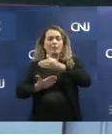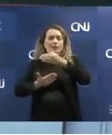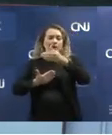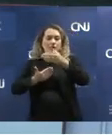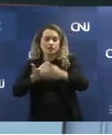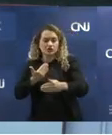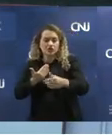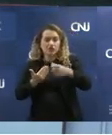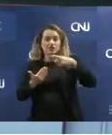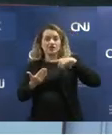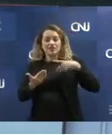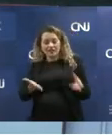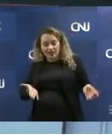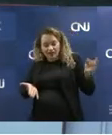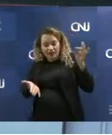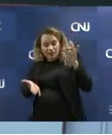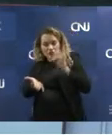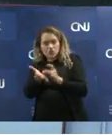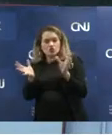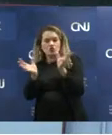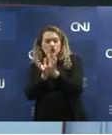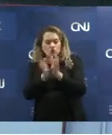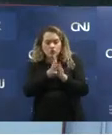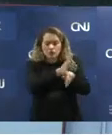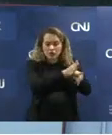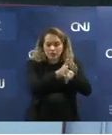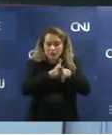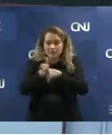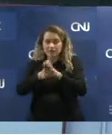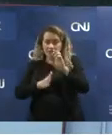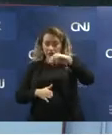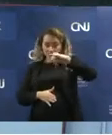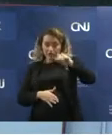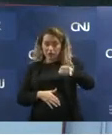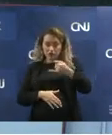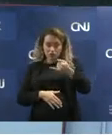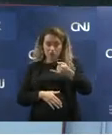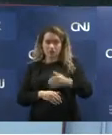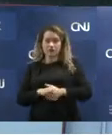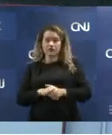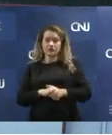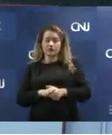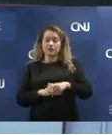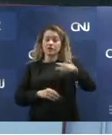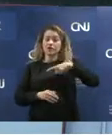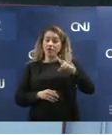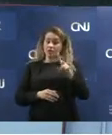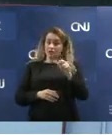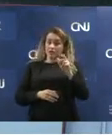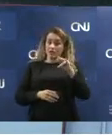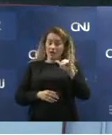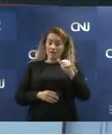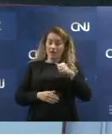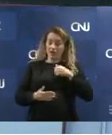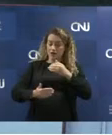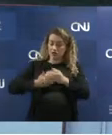da equipe de inspeção do CNJ na Vara de Execuções, ocasião em que